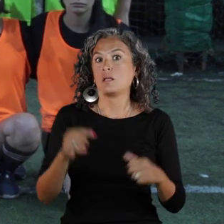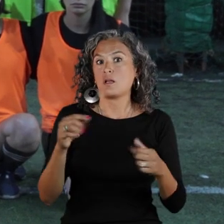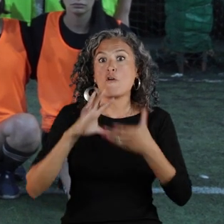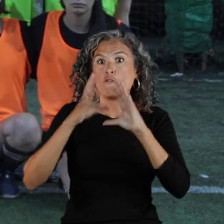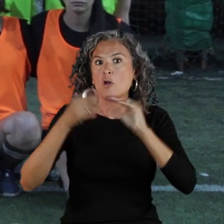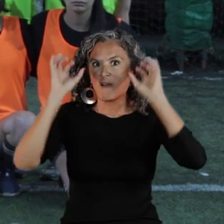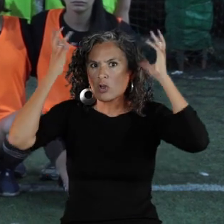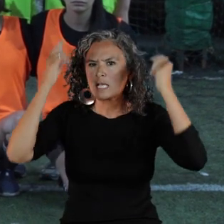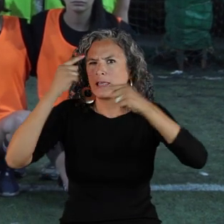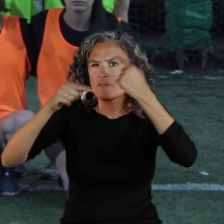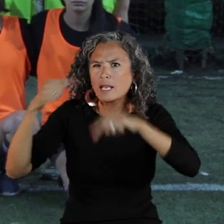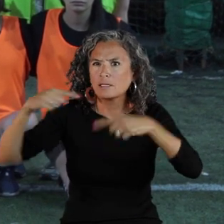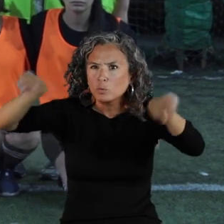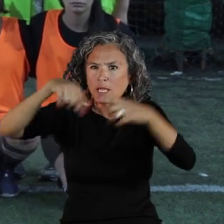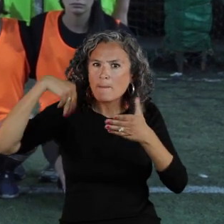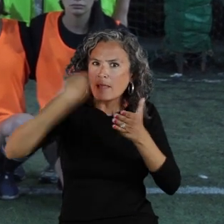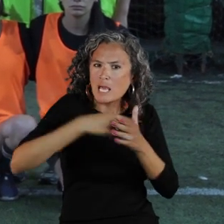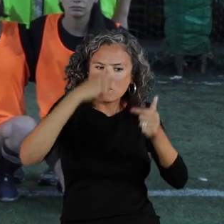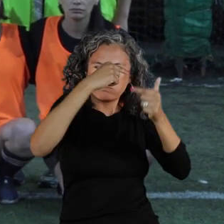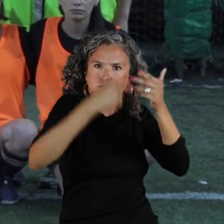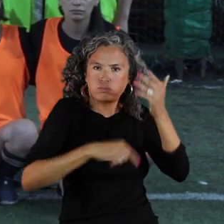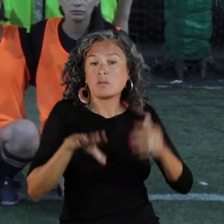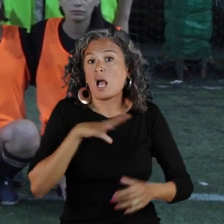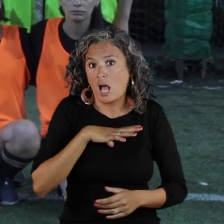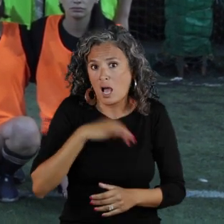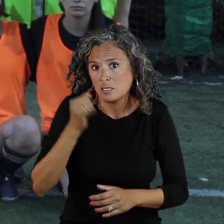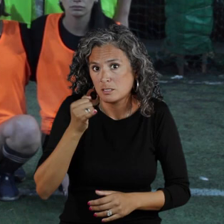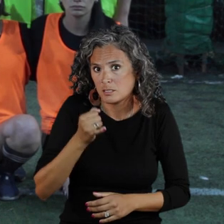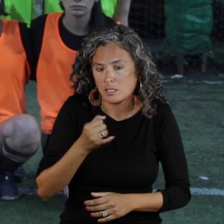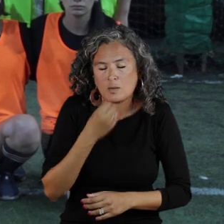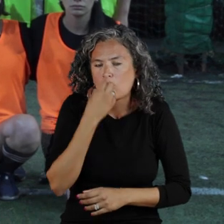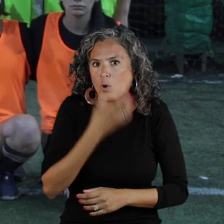Estas formas de violencia existen, son reales.